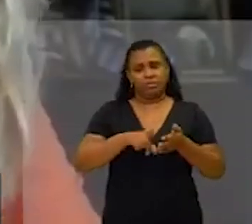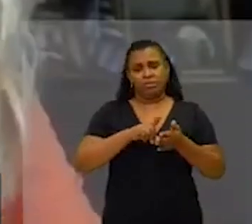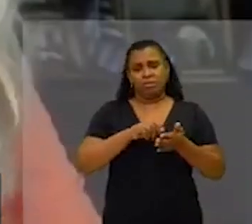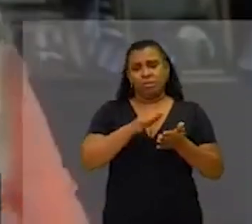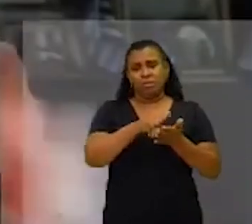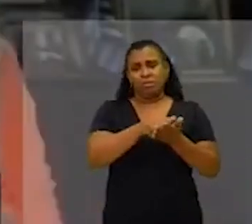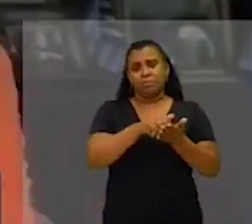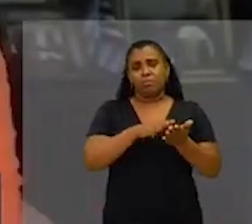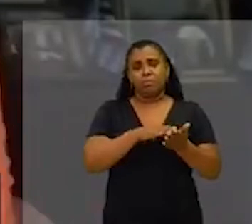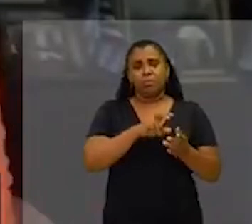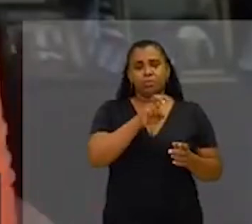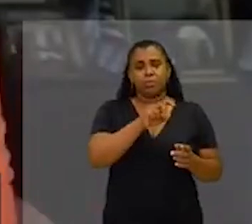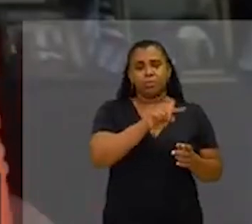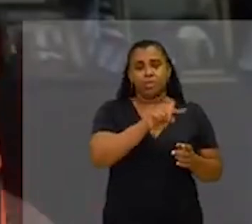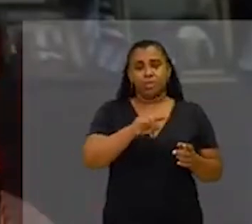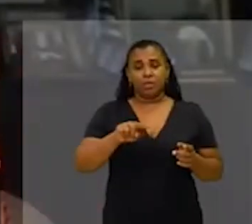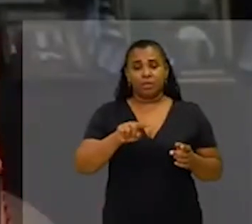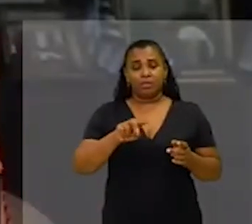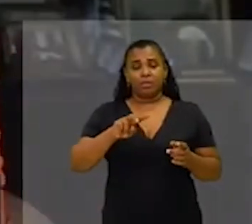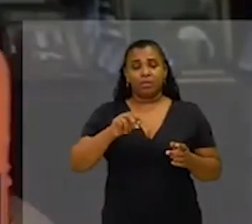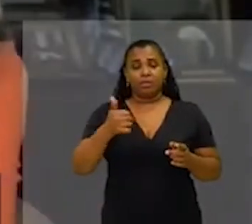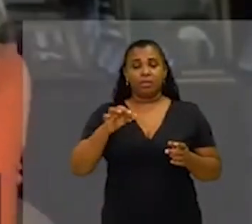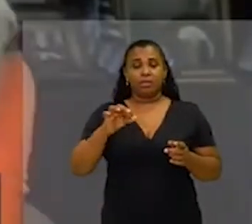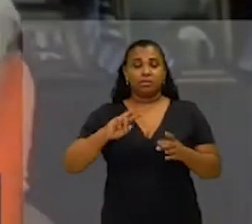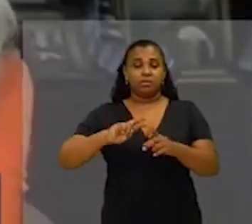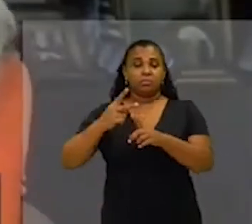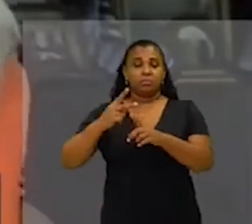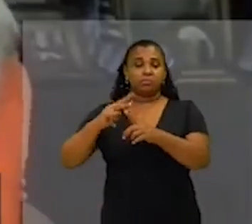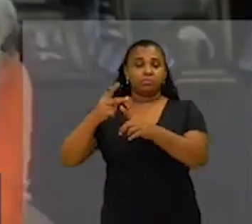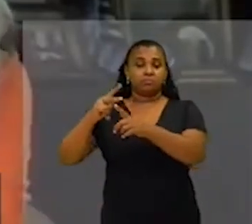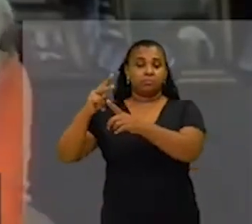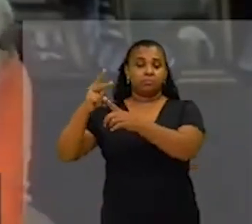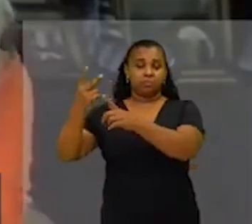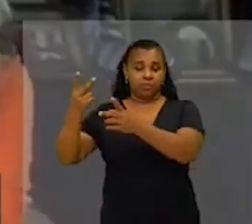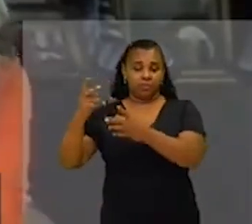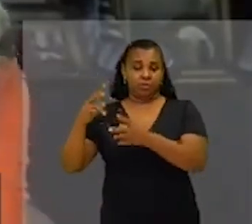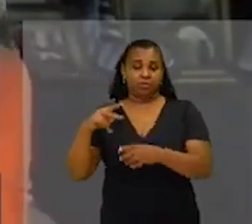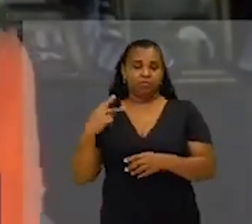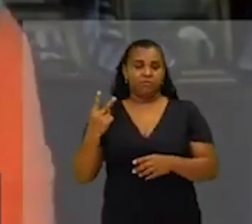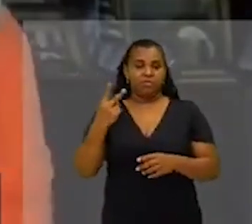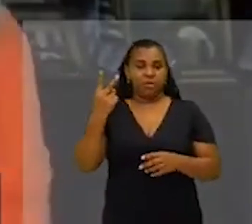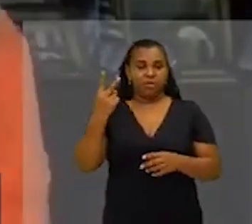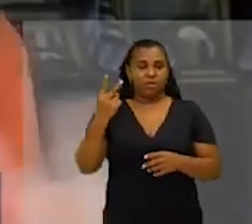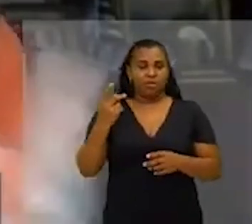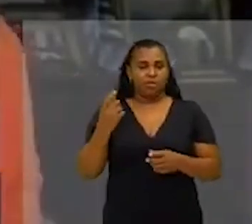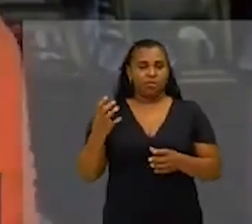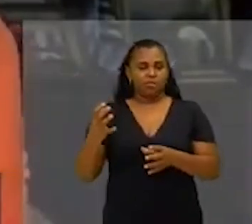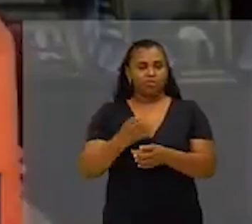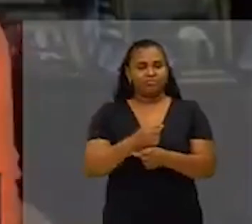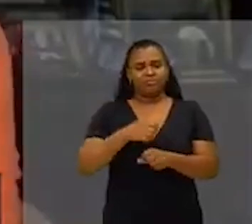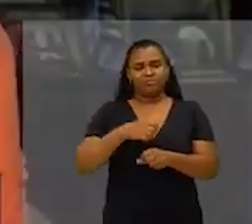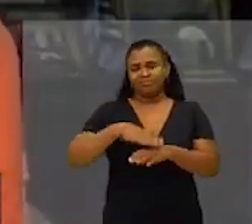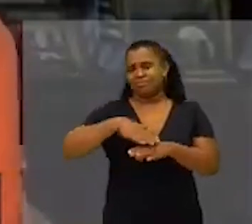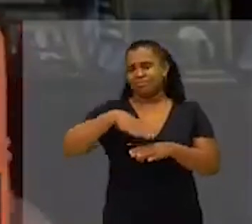5 a 10 vezes o montante excedente que Dá Um Valor em termos numéricos muito maior do que essa multa